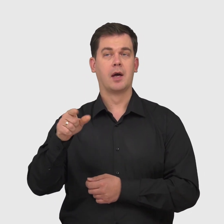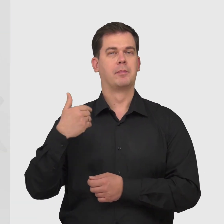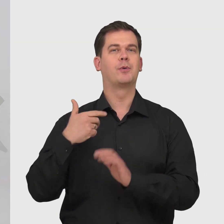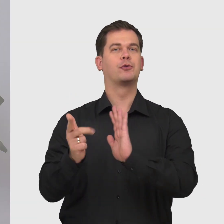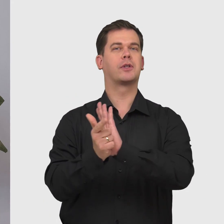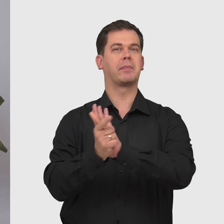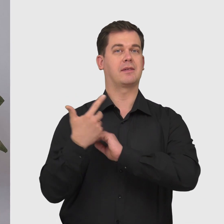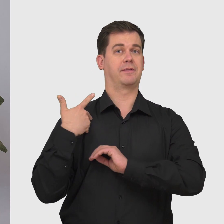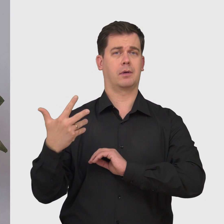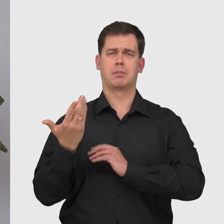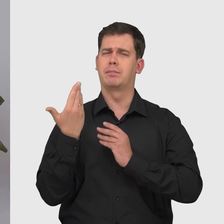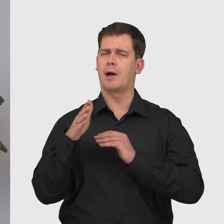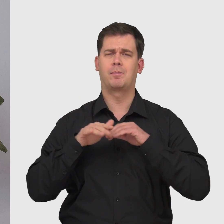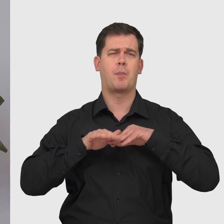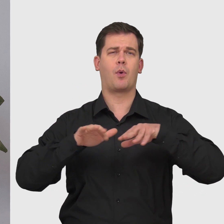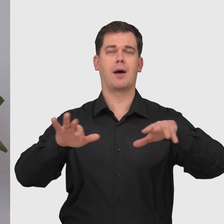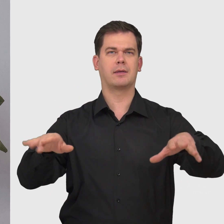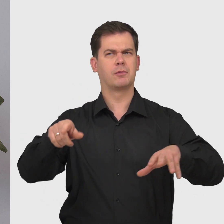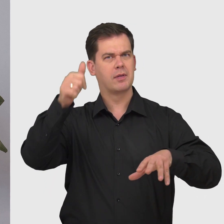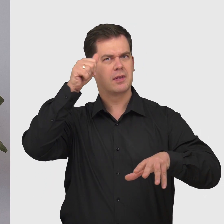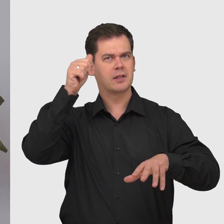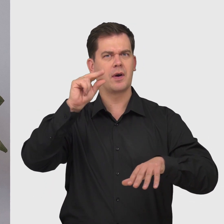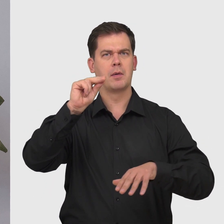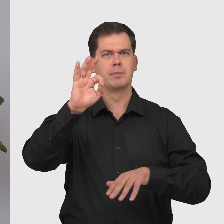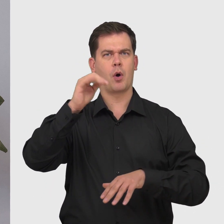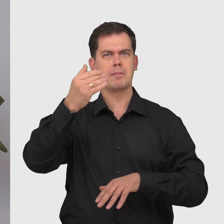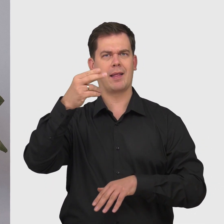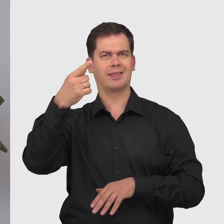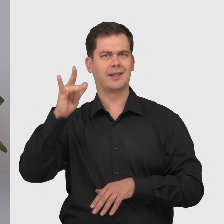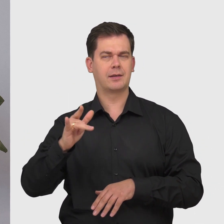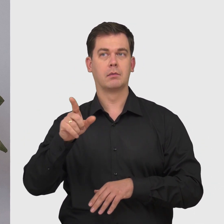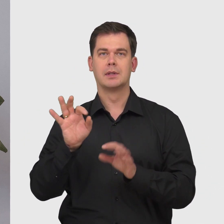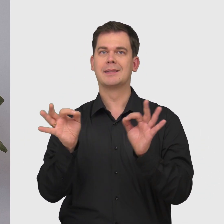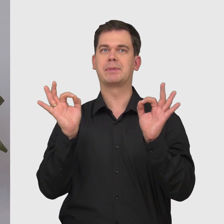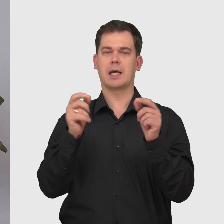W XVII w. olbrzymią popularnością cieszyły się tak zwane pomandery